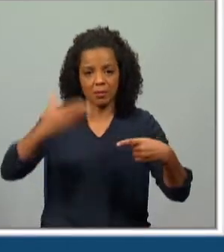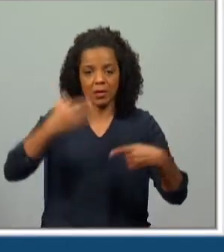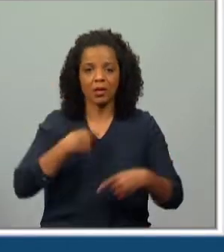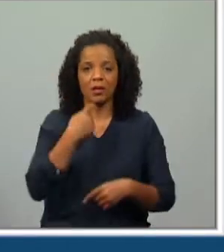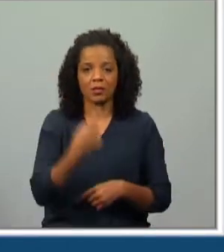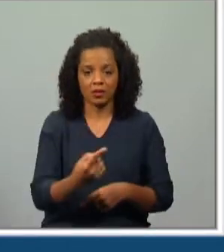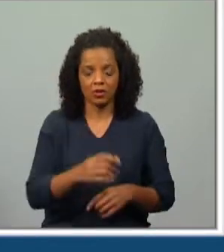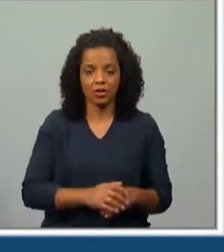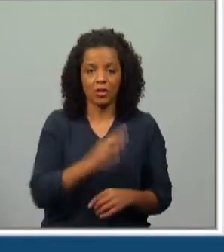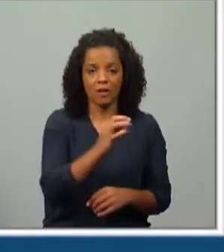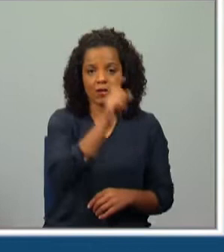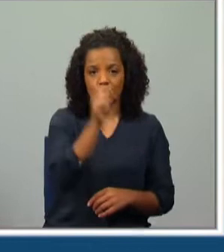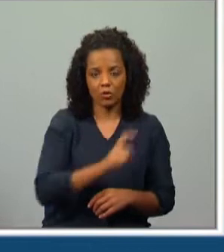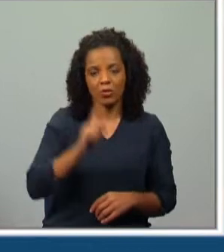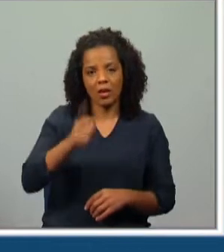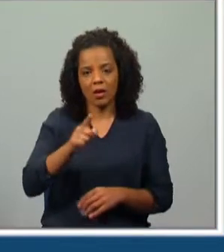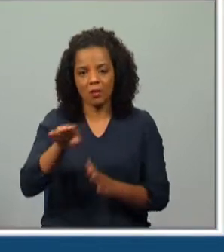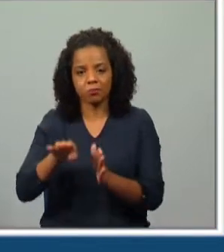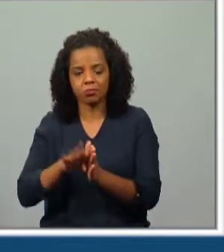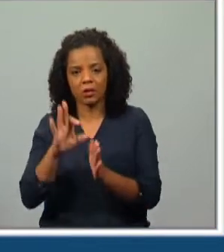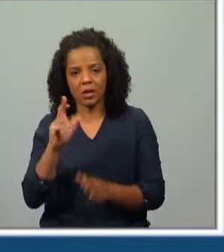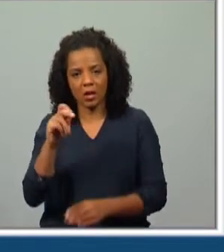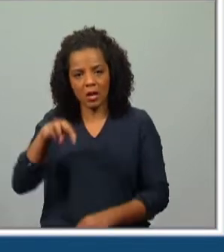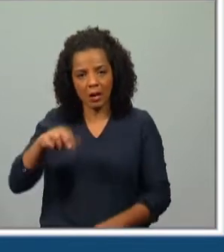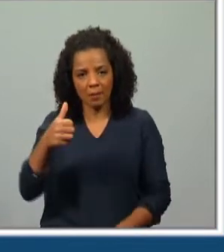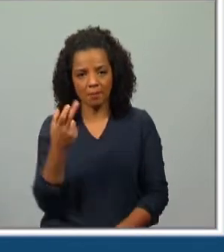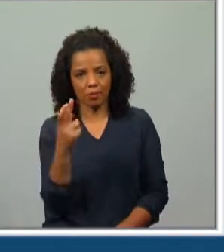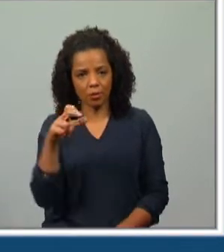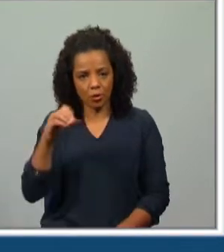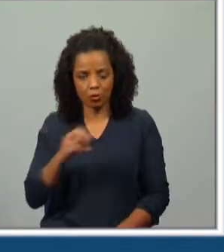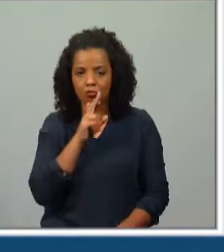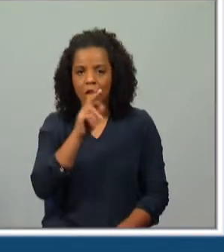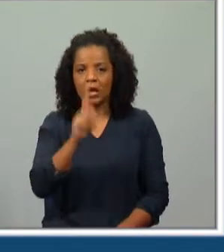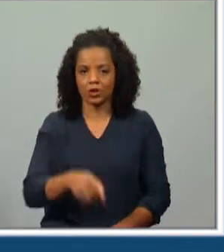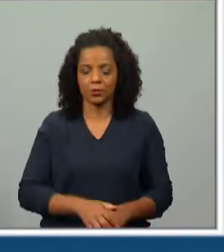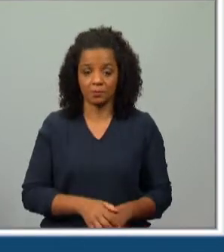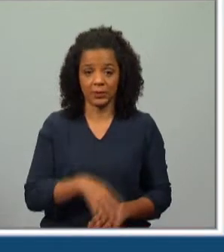dos zer passou a ser o porto Então temos aqui a resposta ao afirmar que o porto dos zer 成為港口 所以我們有這是通過說明端口的答案